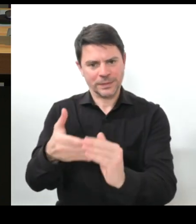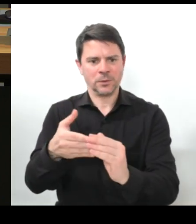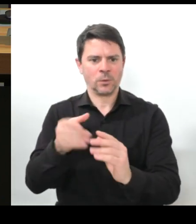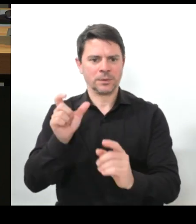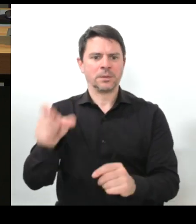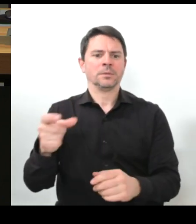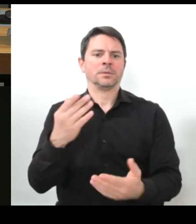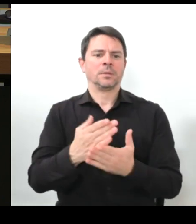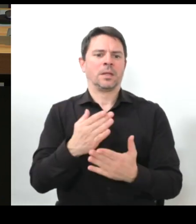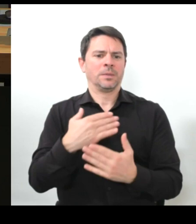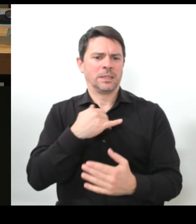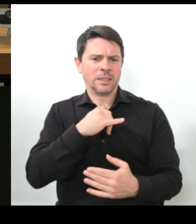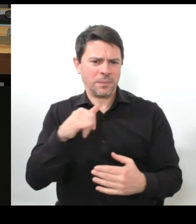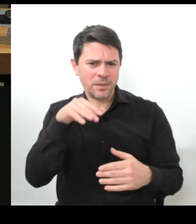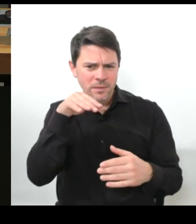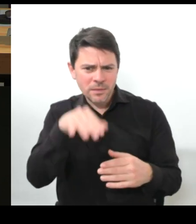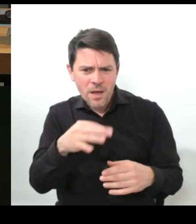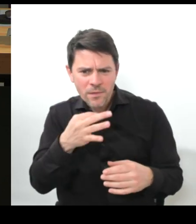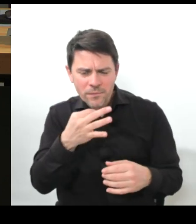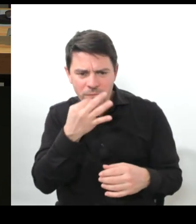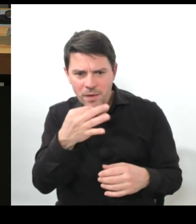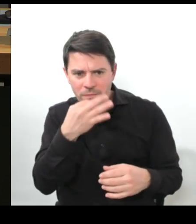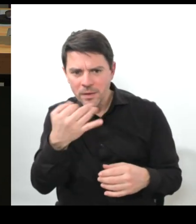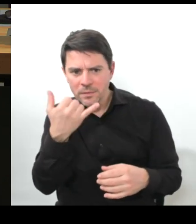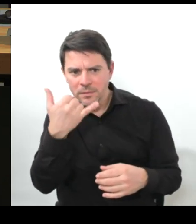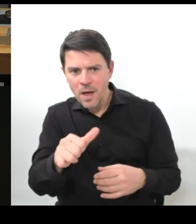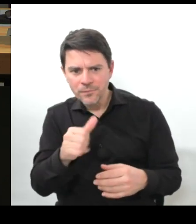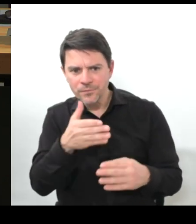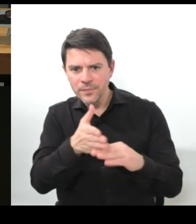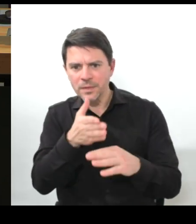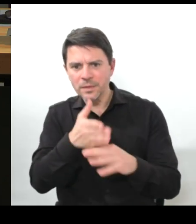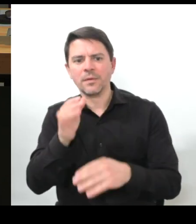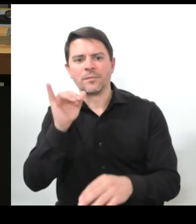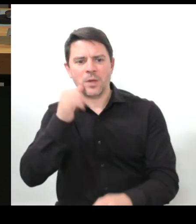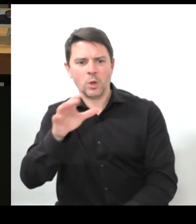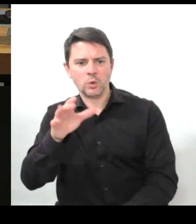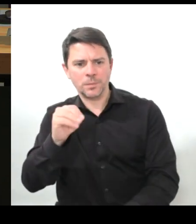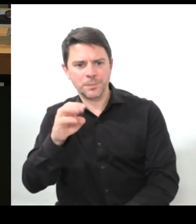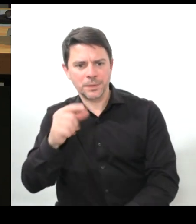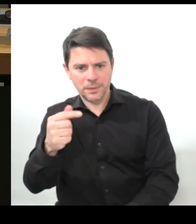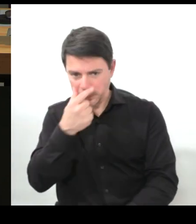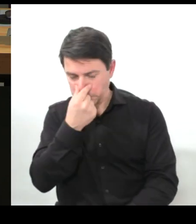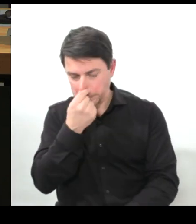die Vorstände der landeseigenen Wohnungsbaugesellschaften kontrolliert werden müssten durch die Mieter, das glauben